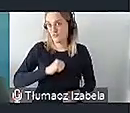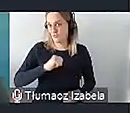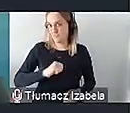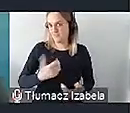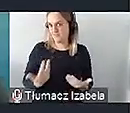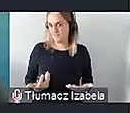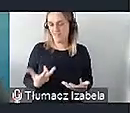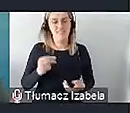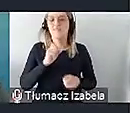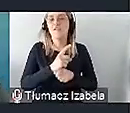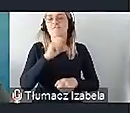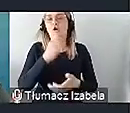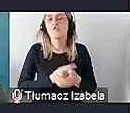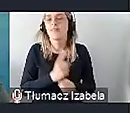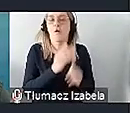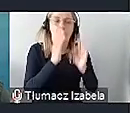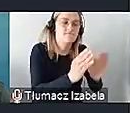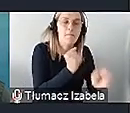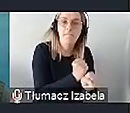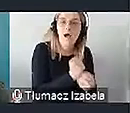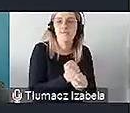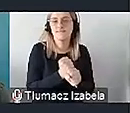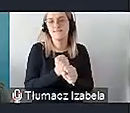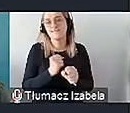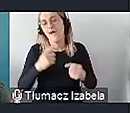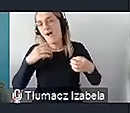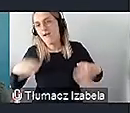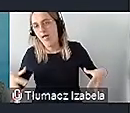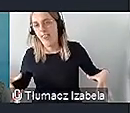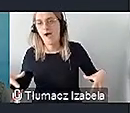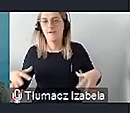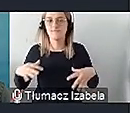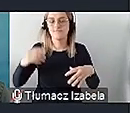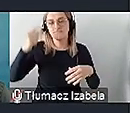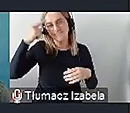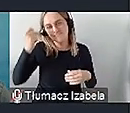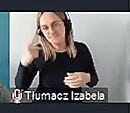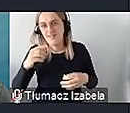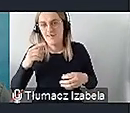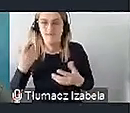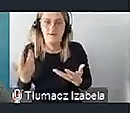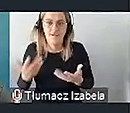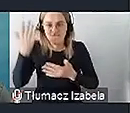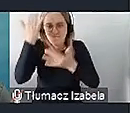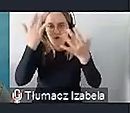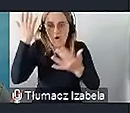nawet niekoniecznie wykorzystania tego w pracy, ale - relaks, radość, upust kreatywności, wyobraźni.